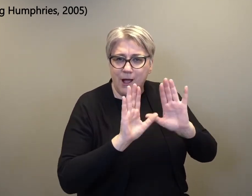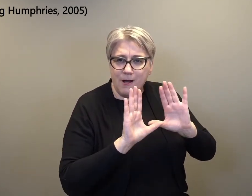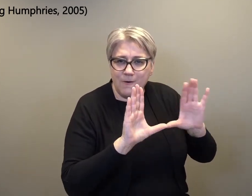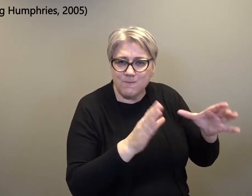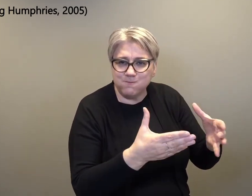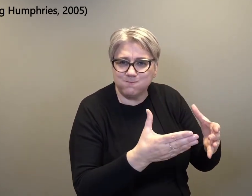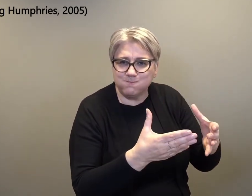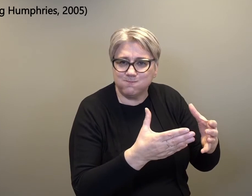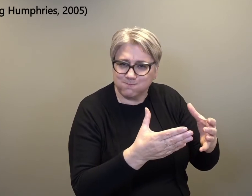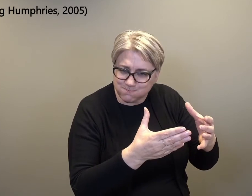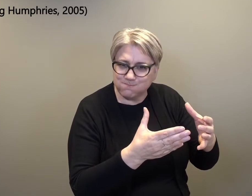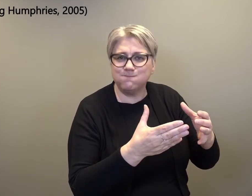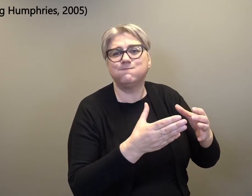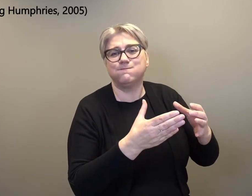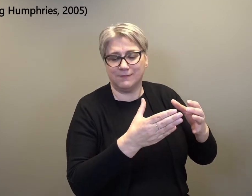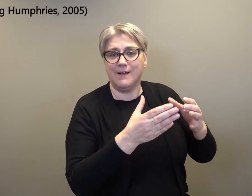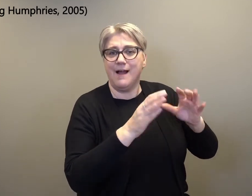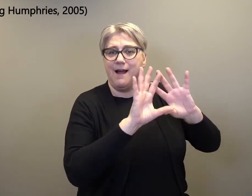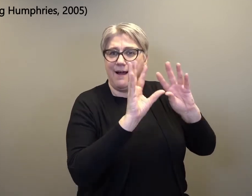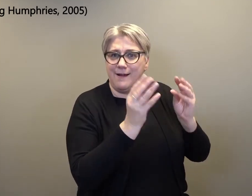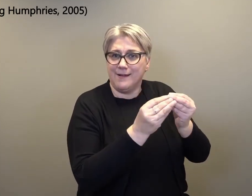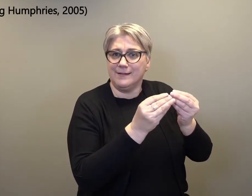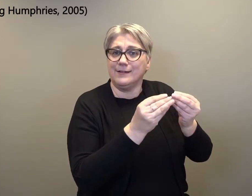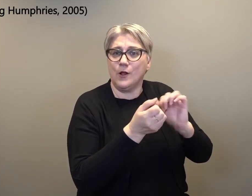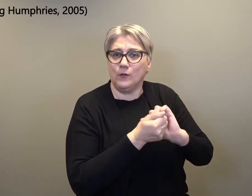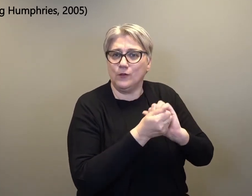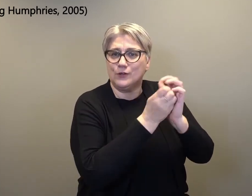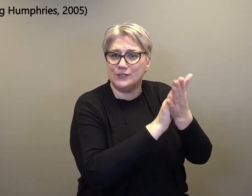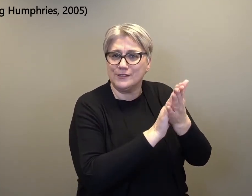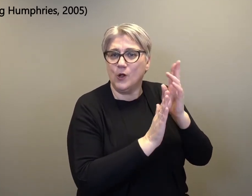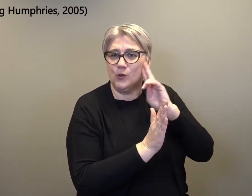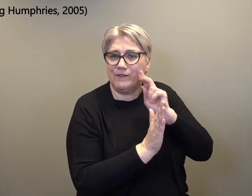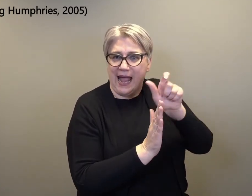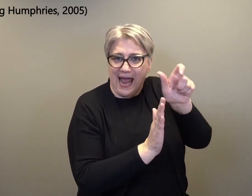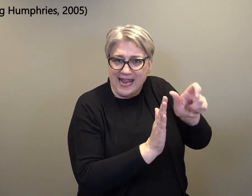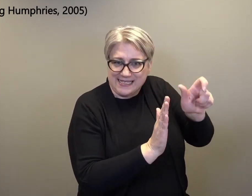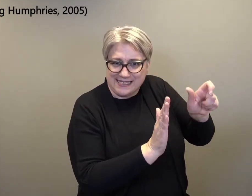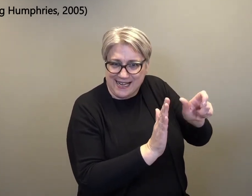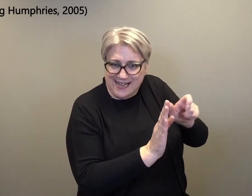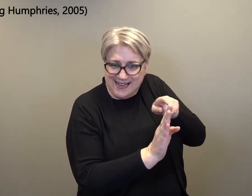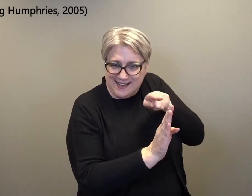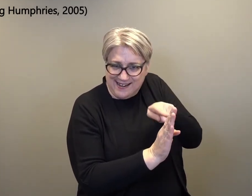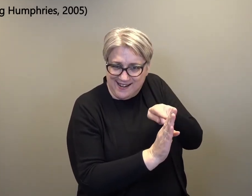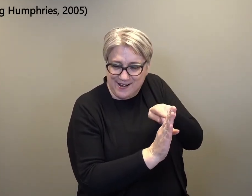sem þarf til að hlúa að alhliða þroska döff einstaklinga.